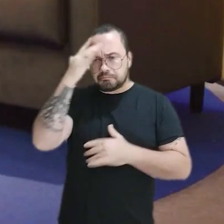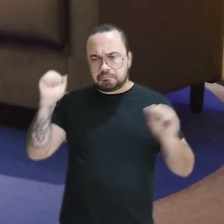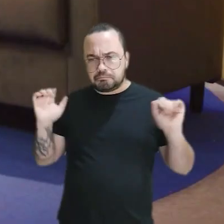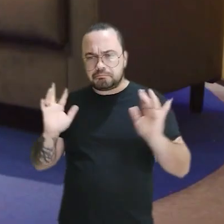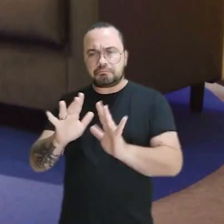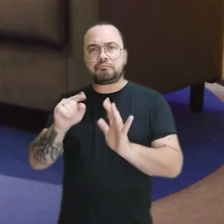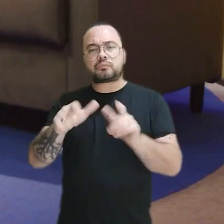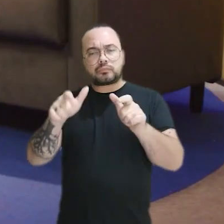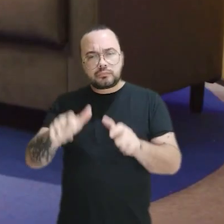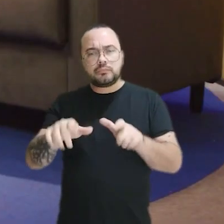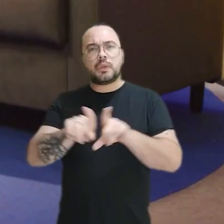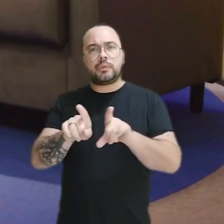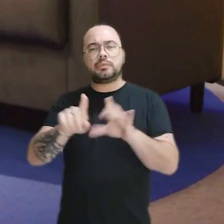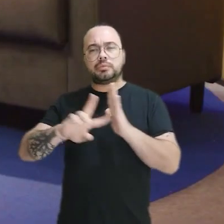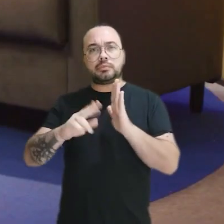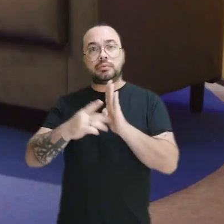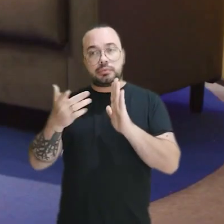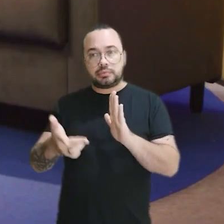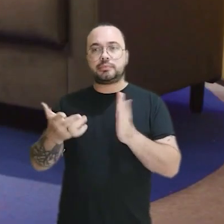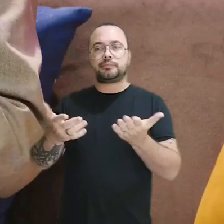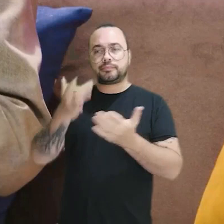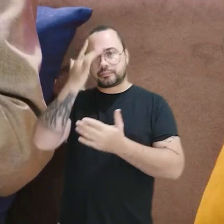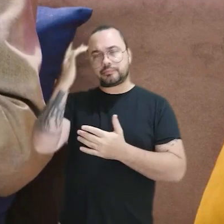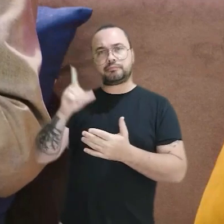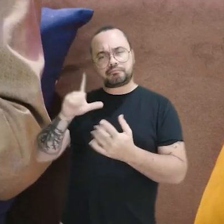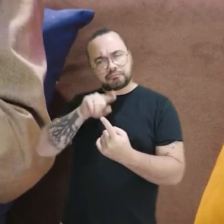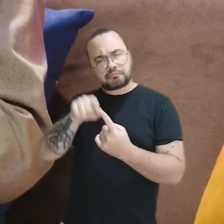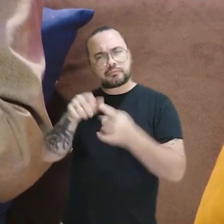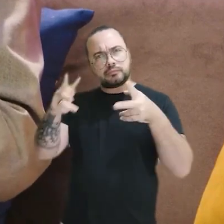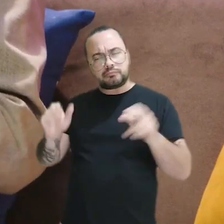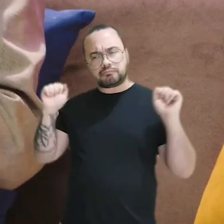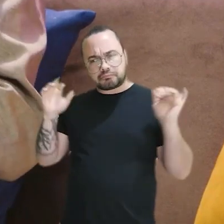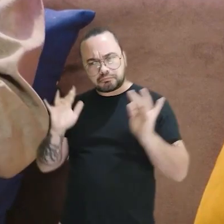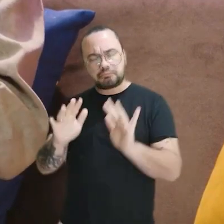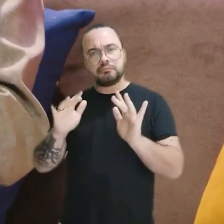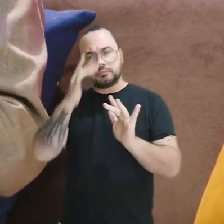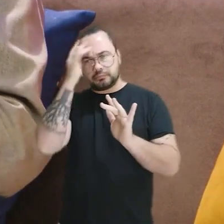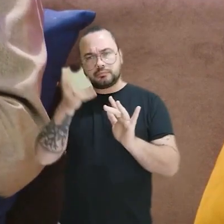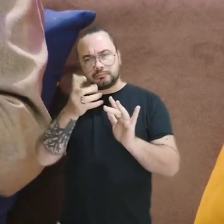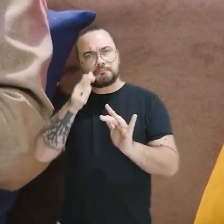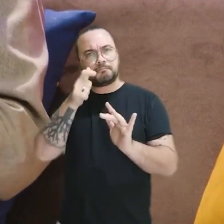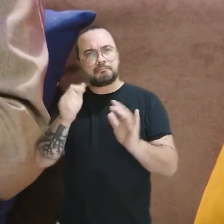é um ajuntamento de pessoas, né, com o mesmo objetivo. Todo mundo que tá lá, tá em prol da comédia. Tipo, é muito doido